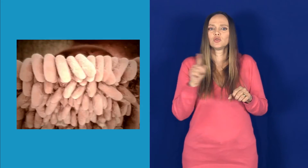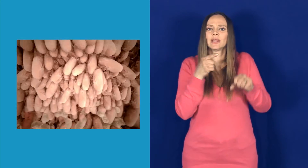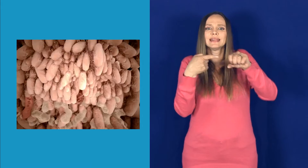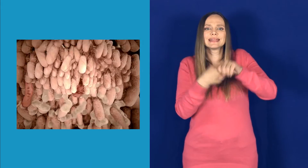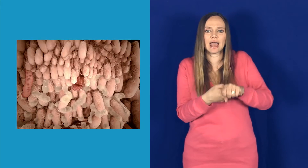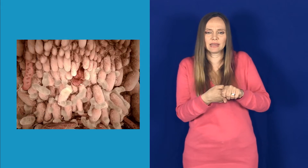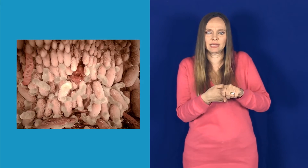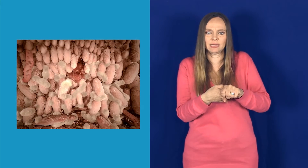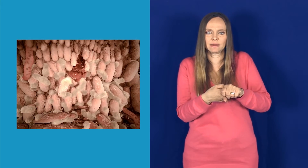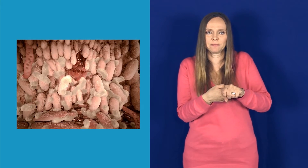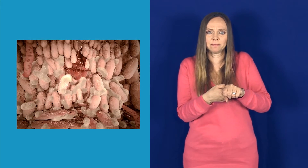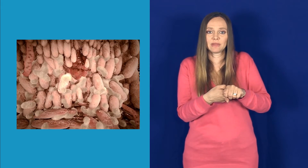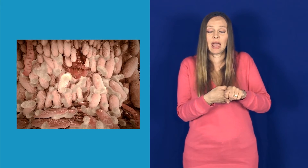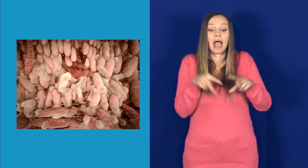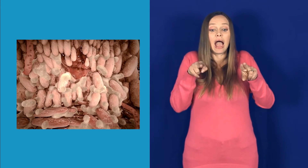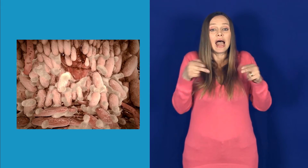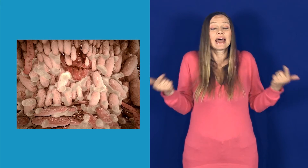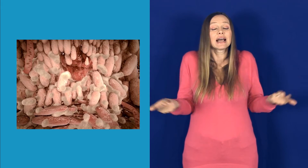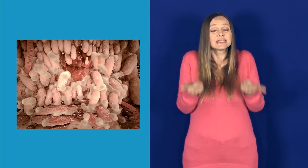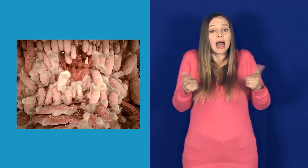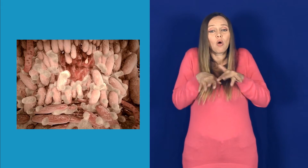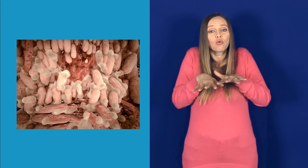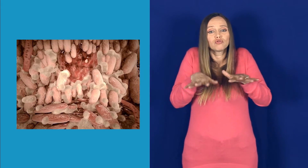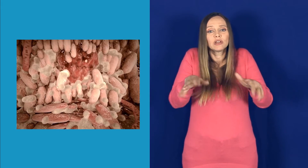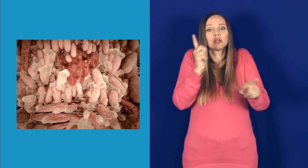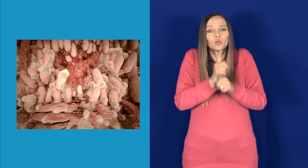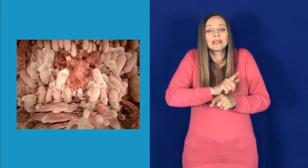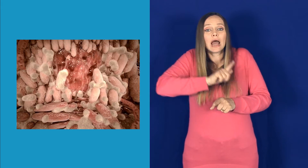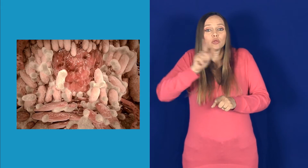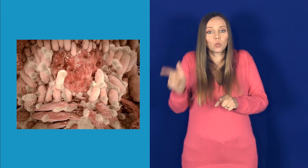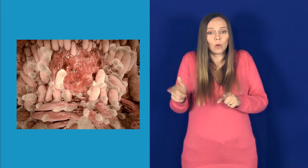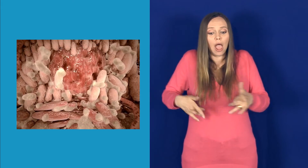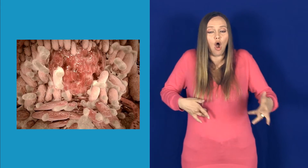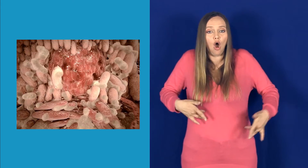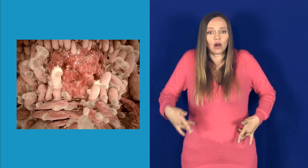Ker se rak lahko širi tudi na druge organe v telesu, nastanejo metastaze.